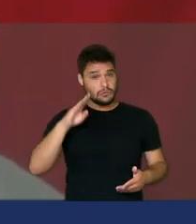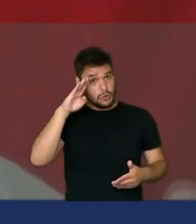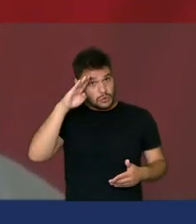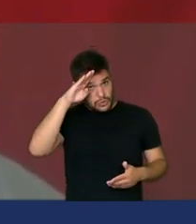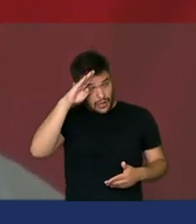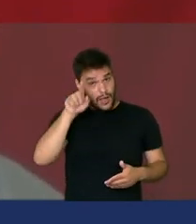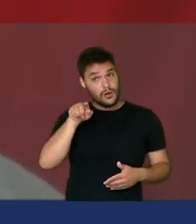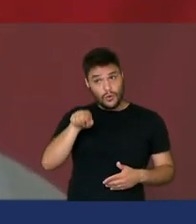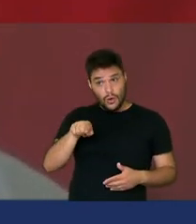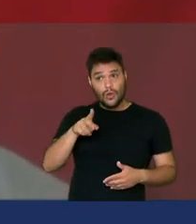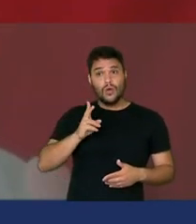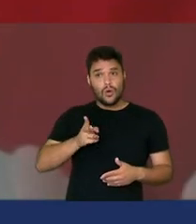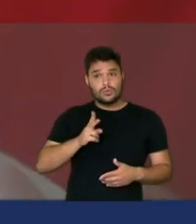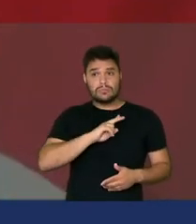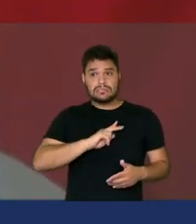BRASILEIRO E O PRESIDENTE BOLSONARO GOVERNA O PAÍS E